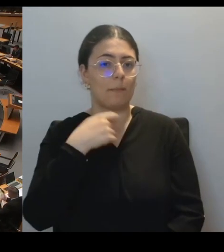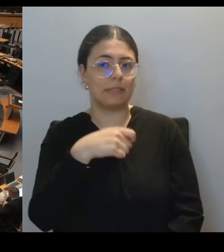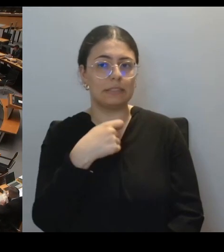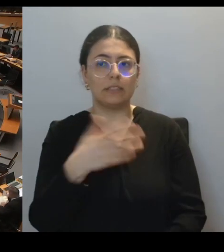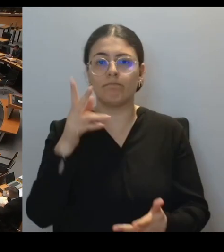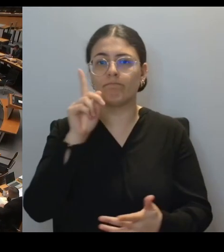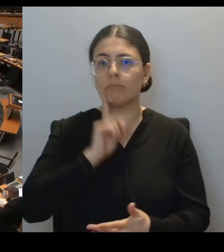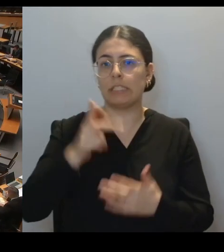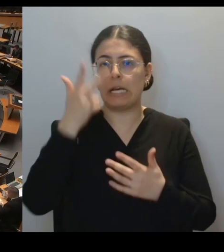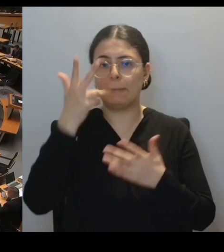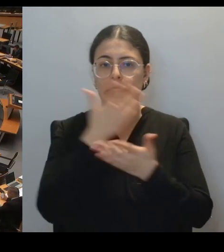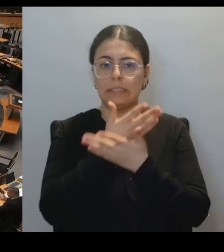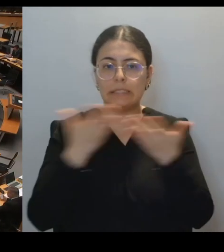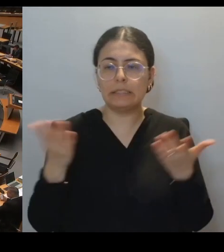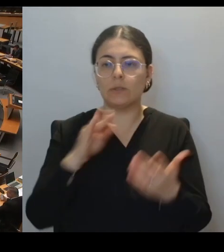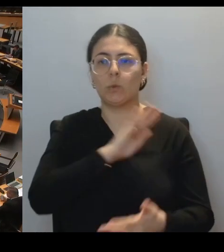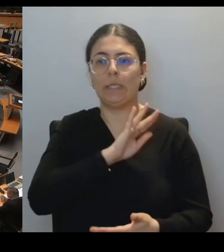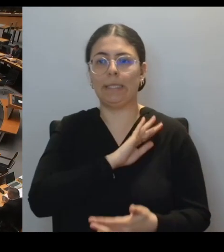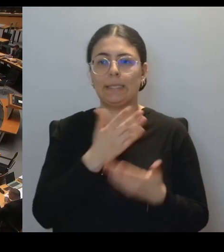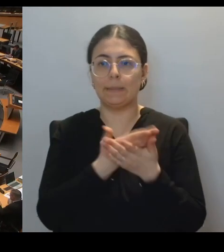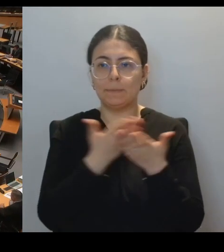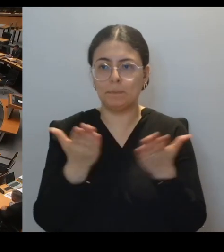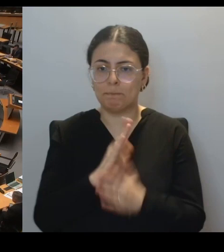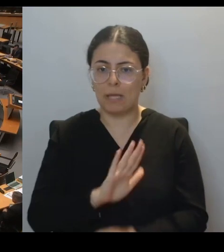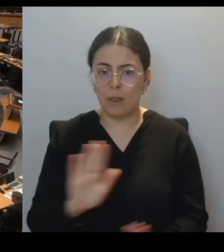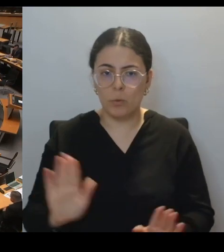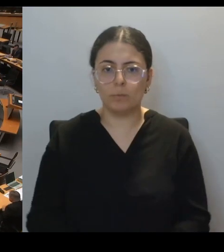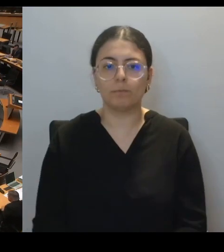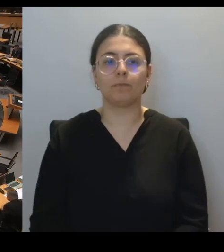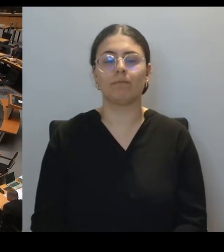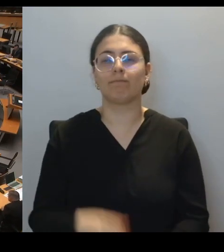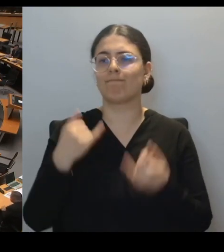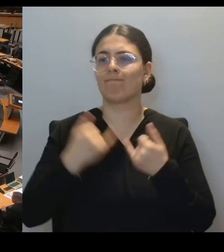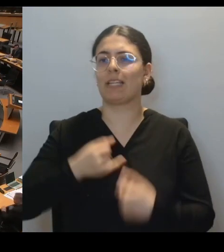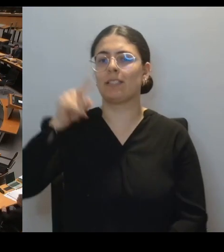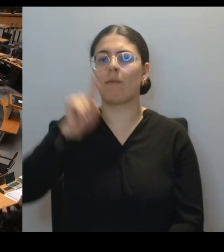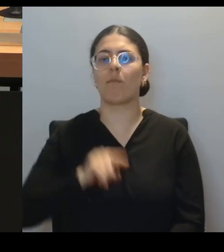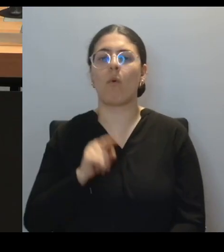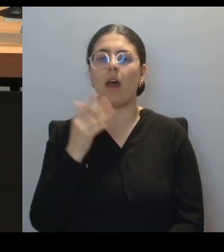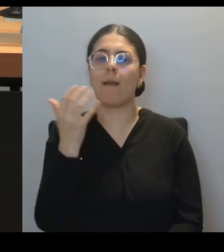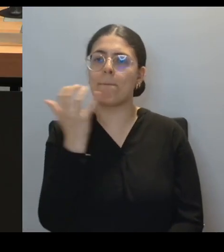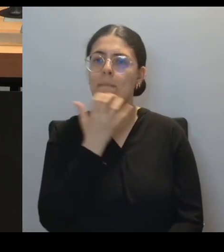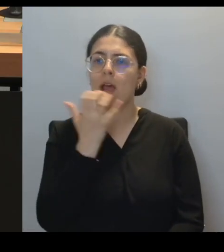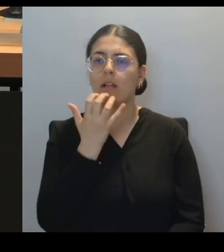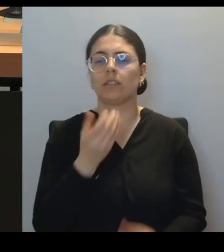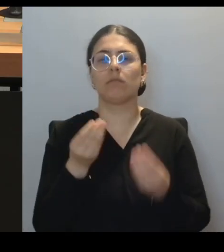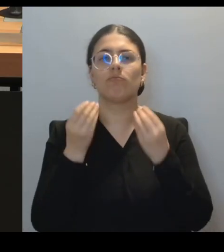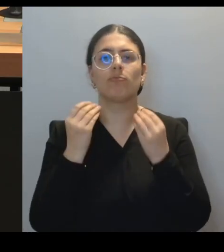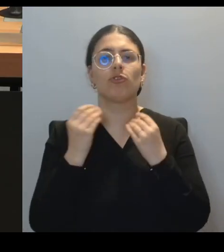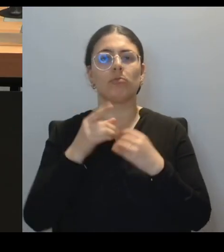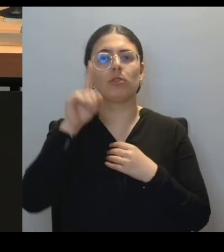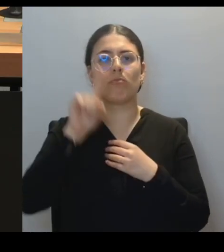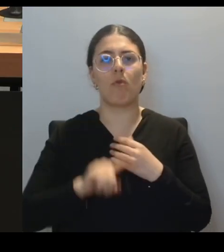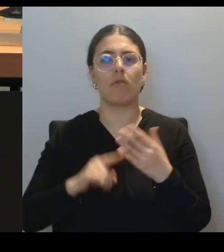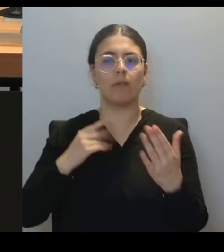Wir haben den Monat März und Ende des Monats kommt turnusgemäß die polizeiliche Kriminalitätsstatistik zur Veröffentlichung.